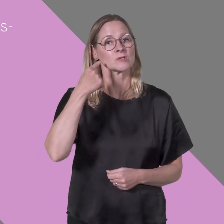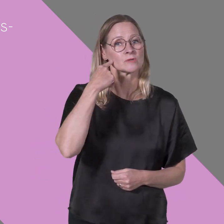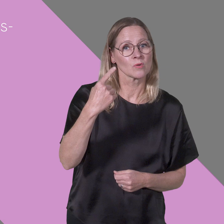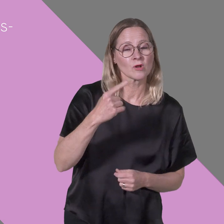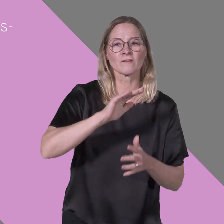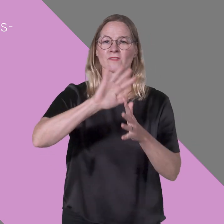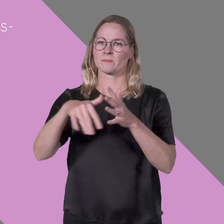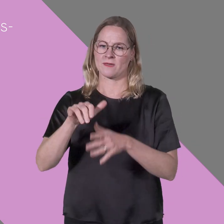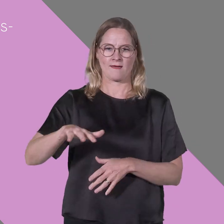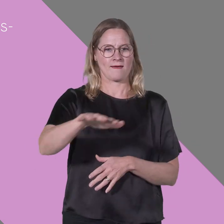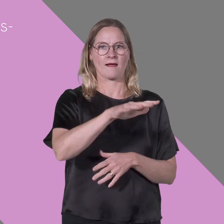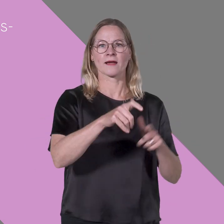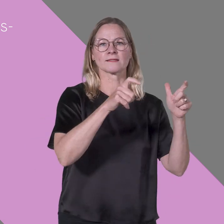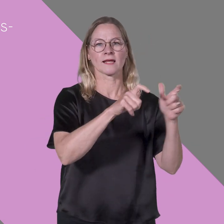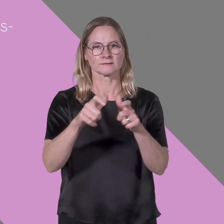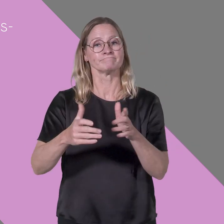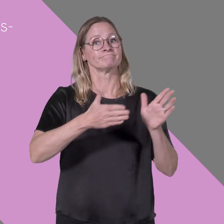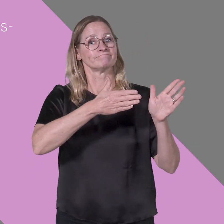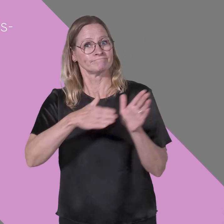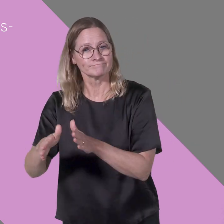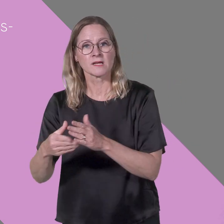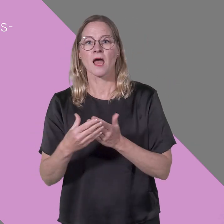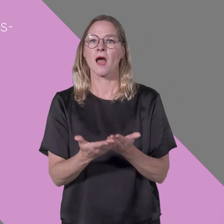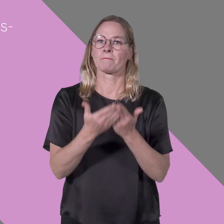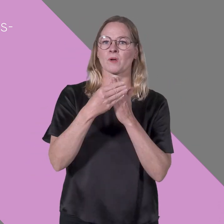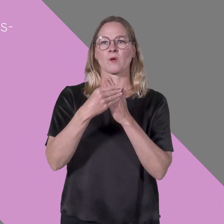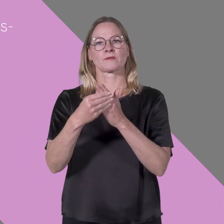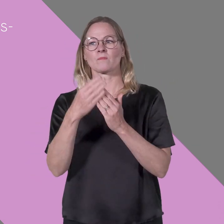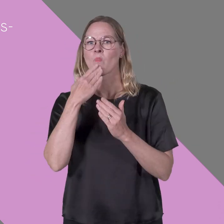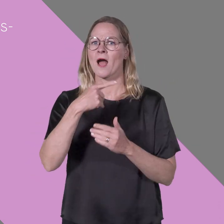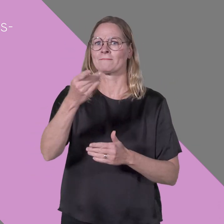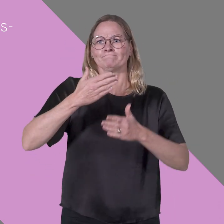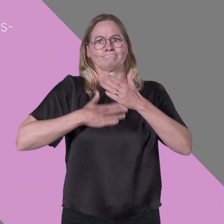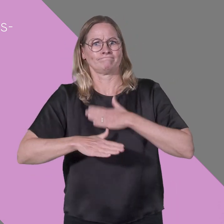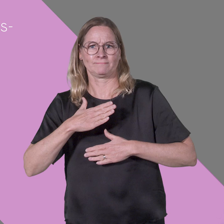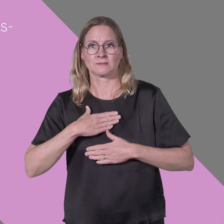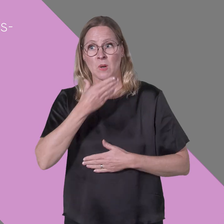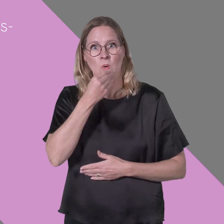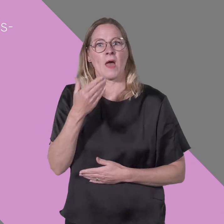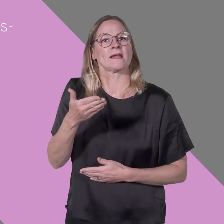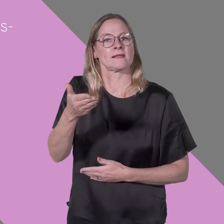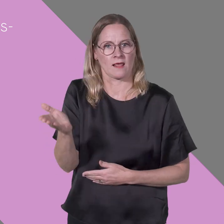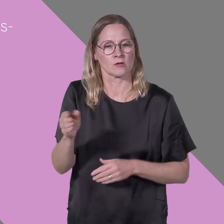Kuulo- ja viittomakielialan järjestöt järjestävät koulutusviikonlopun -